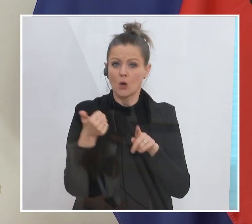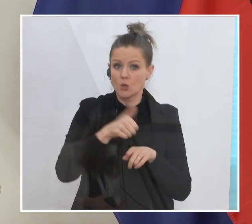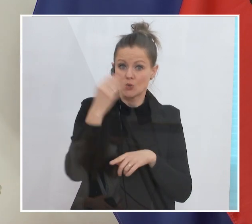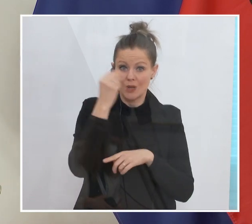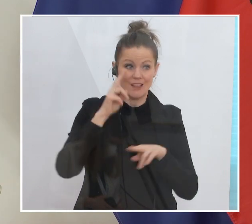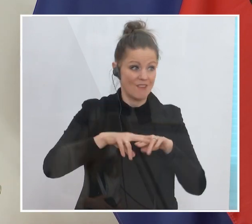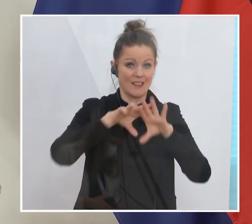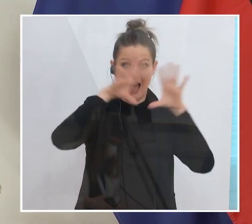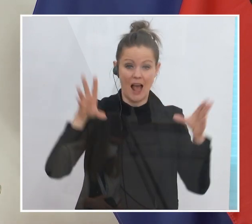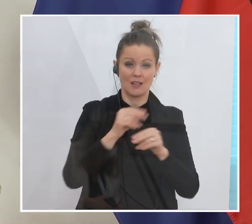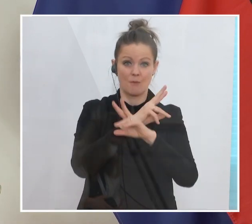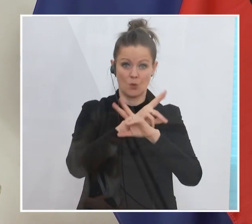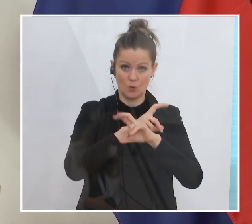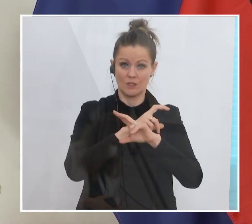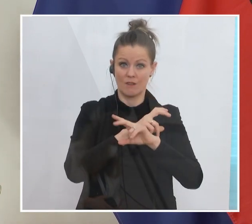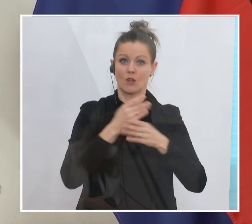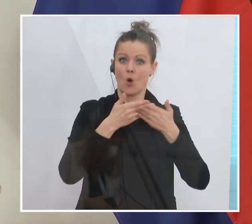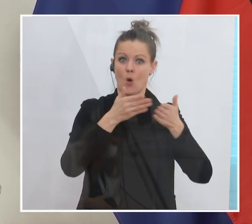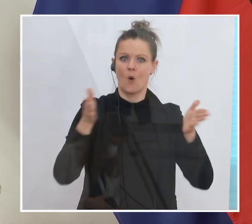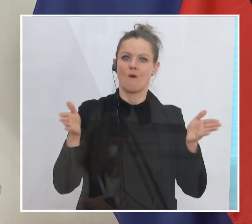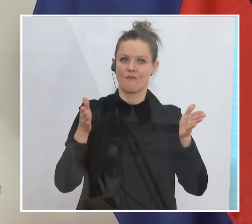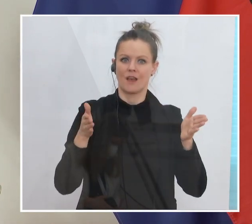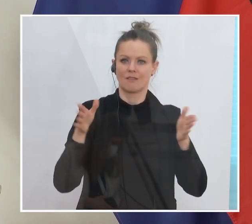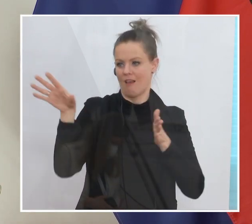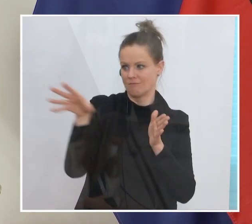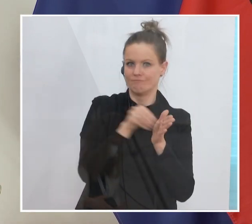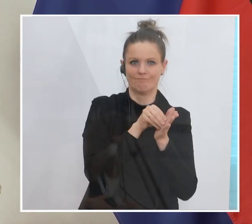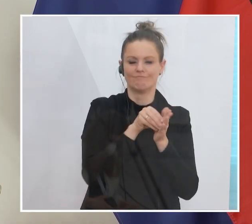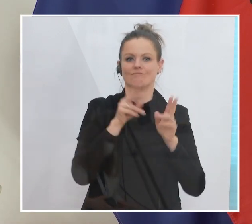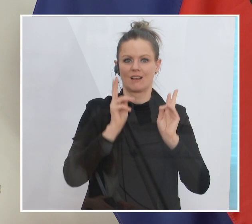generell in Österreich auch wieder aufgeht. Ich weiß, dass die Situation mittlerweile schon sehr